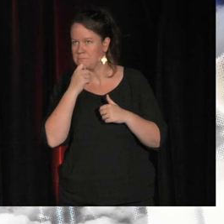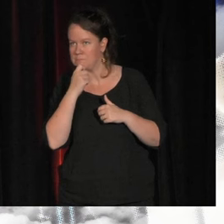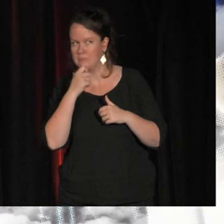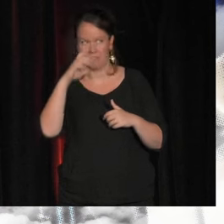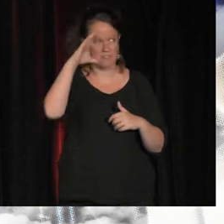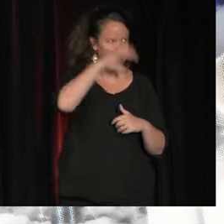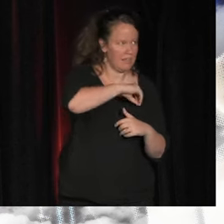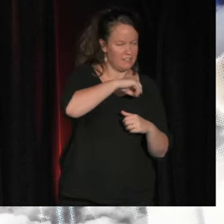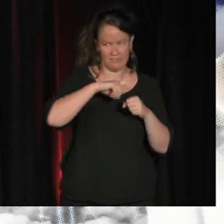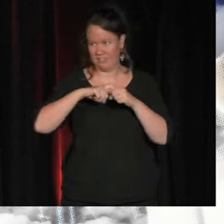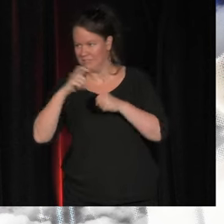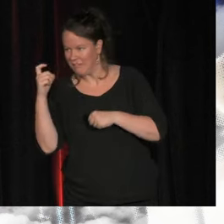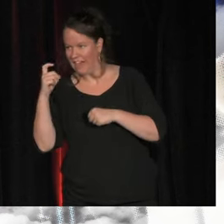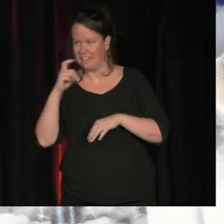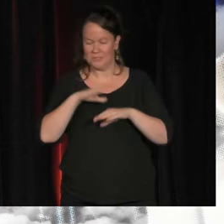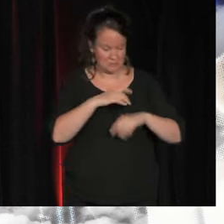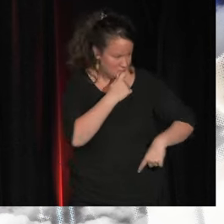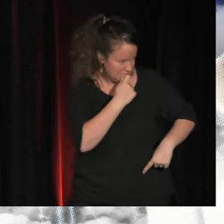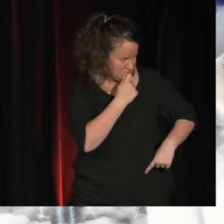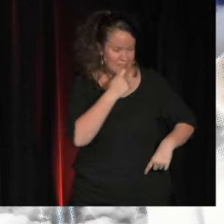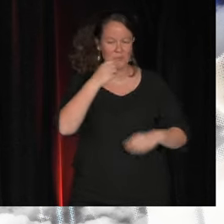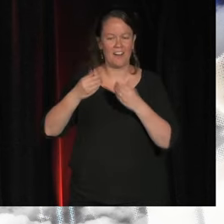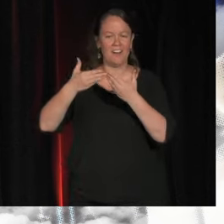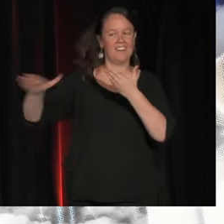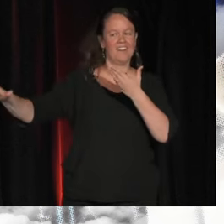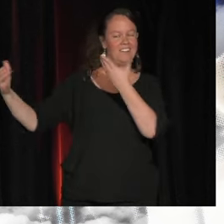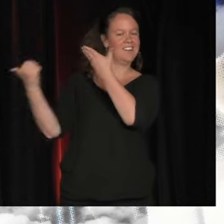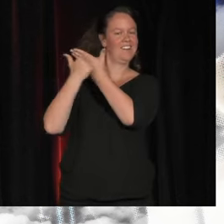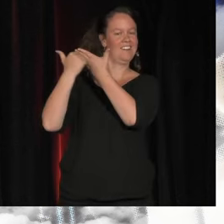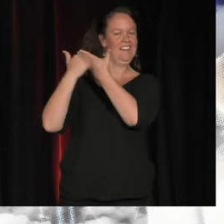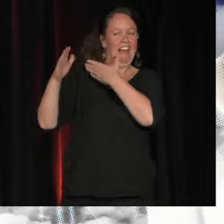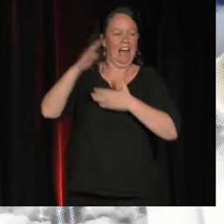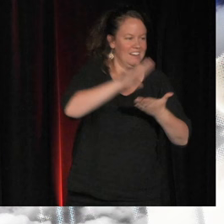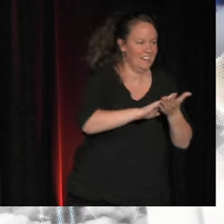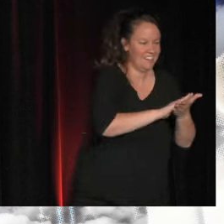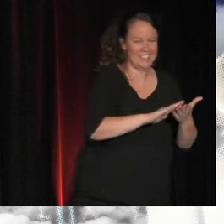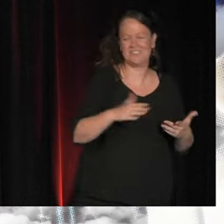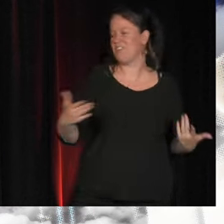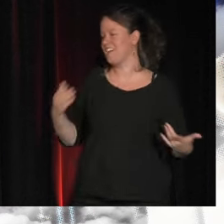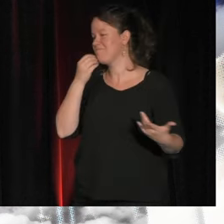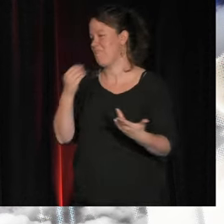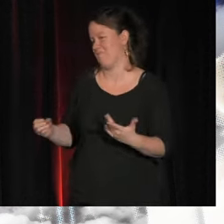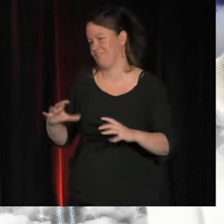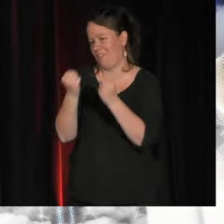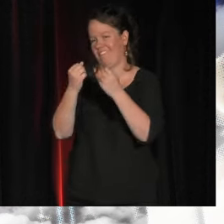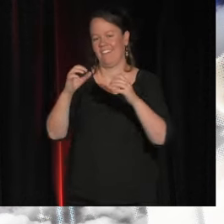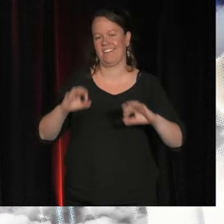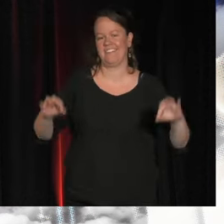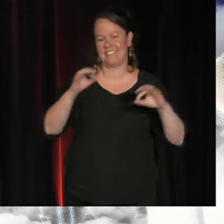je ne sais plus où j'allais." Il y a un livreur qui sonne à la porte. Oui, c'est déjà arrivé. Des coups de téléphone. Ça, normalement, on savait qu'il n'y avait pas trop de risques là-dessus, mais… Ça va.